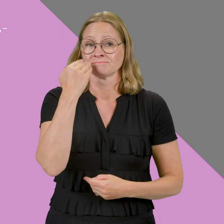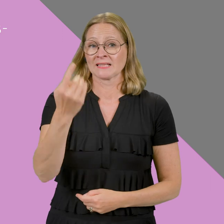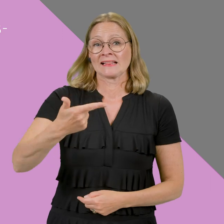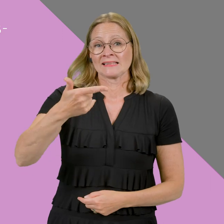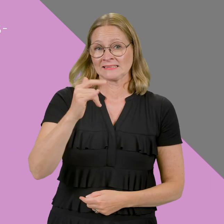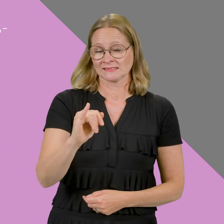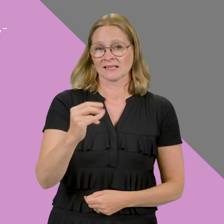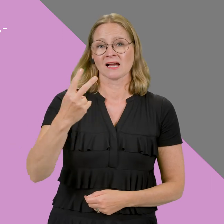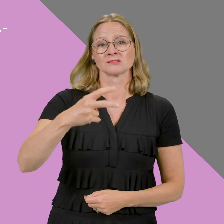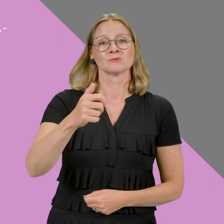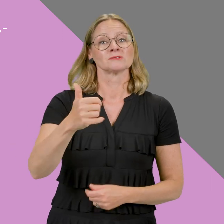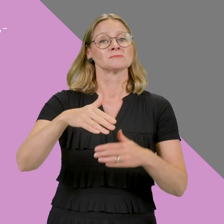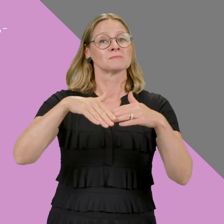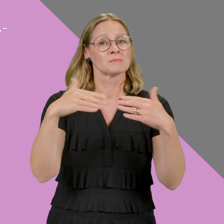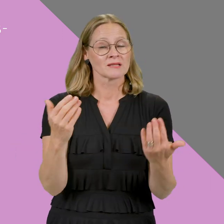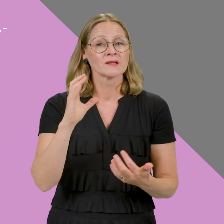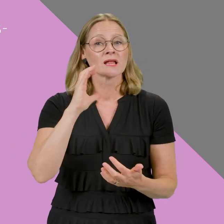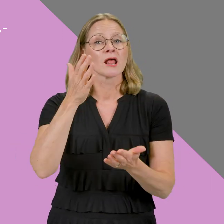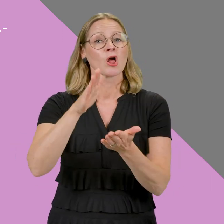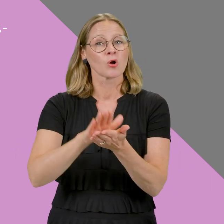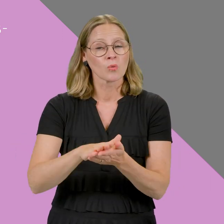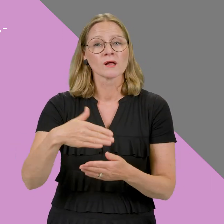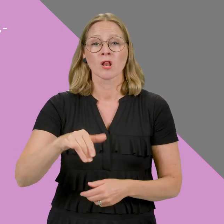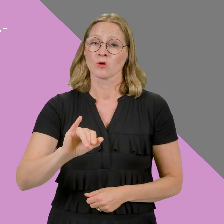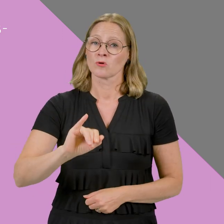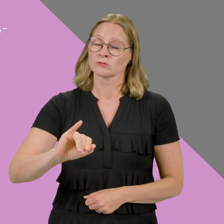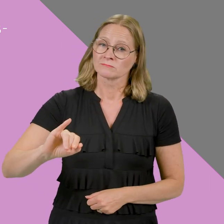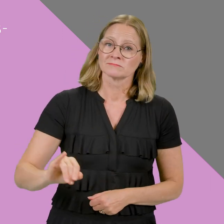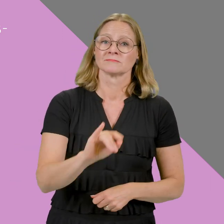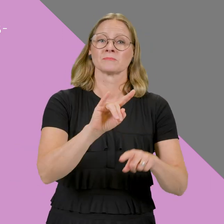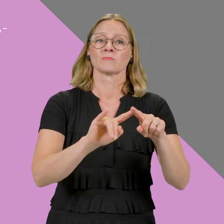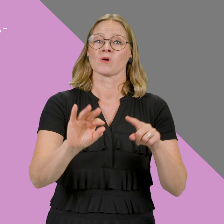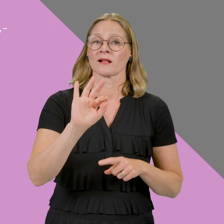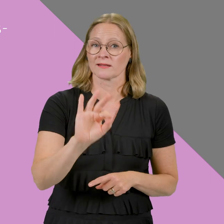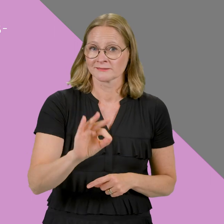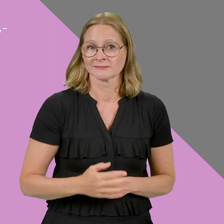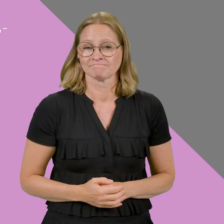illassa tiistaina 29. elokuuta klo 18.00−19.30.